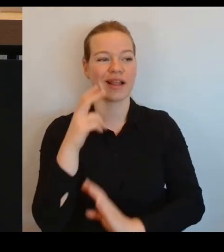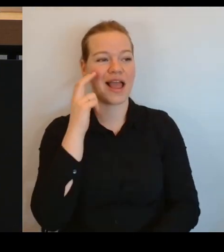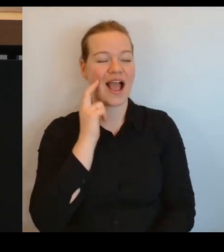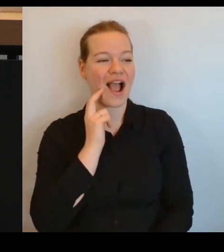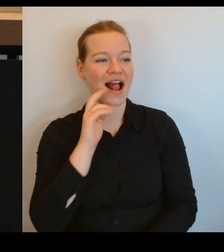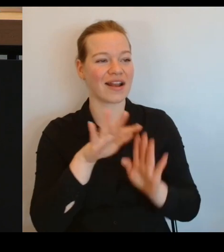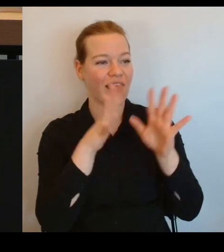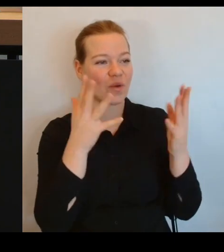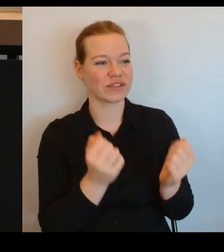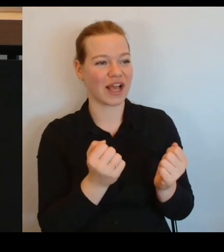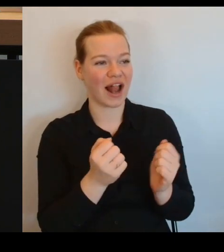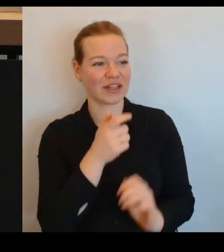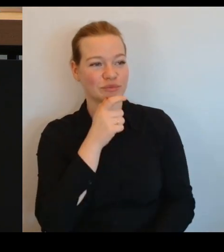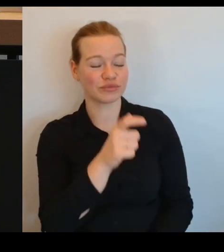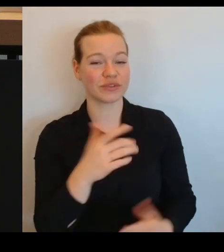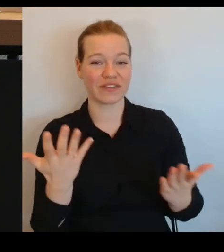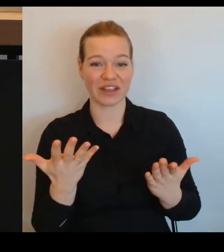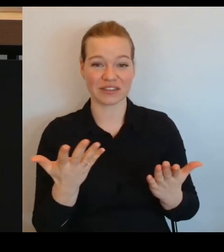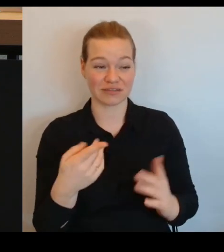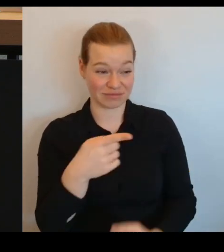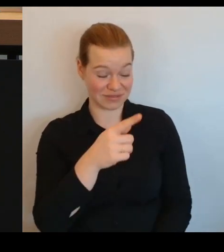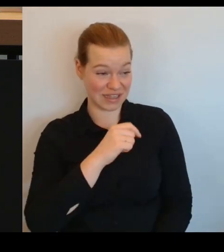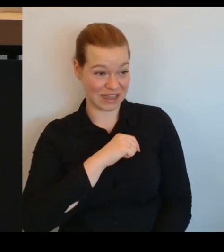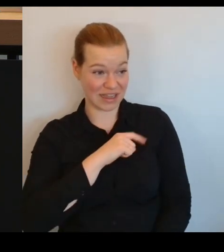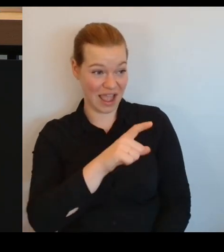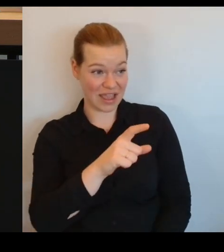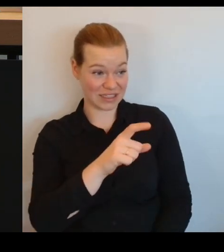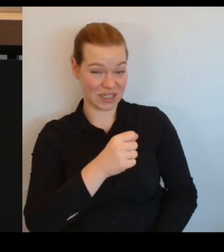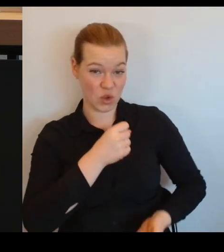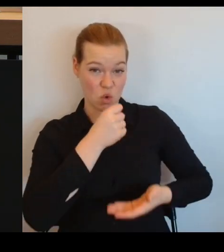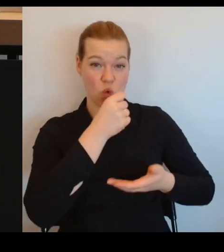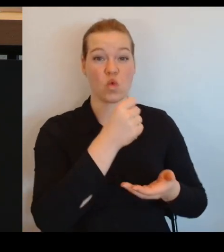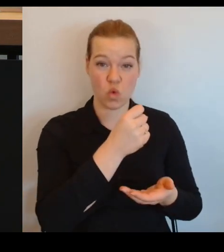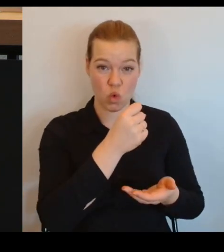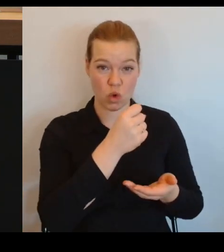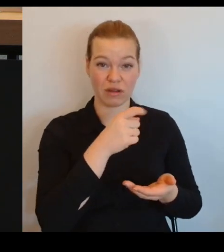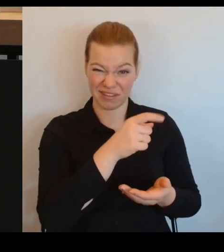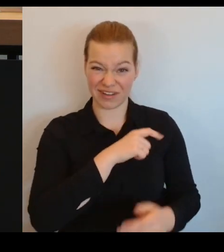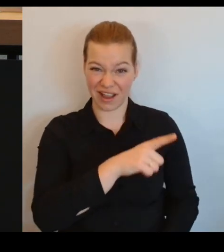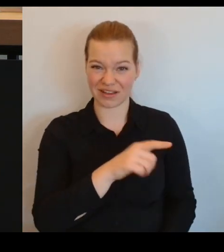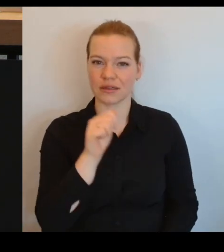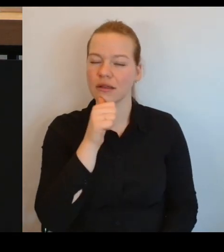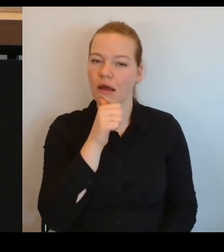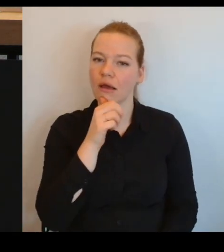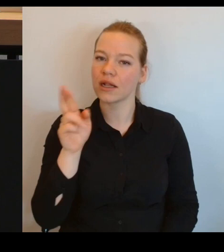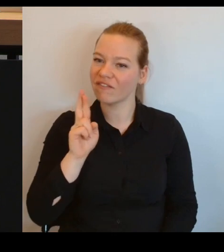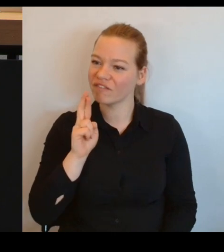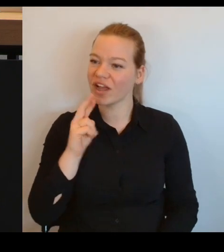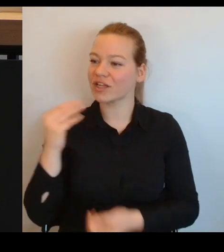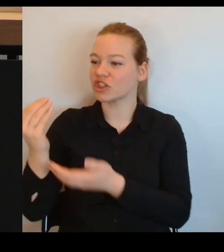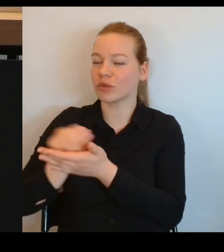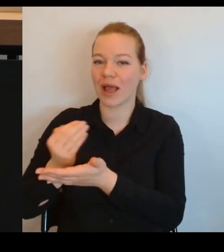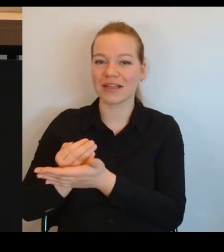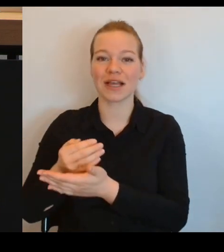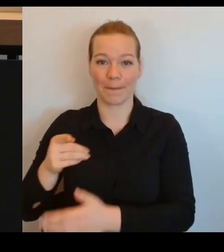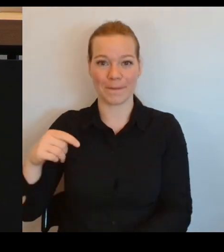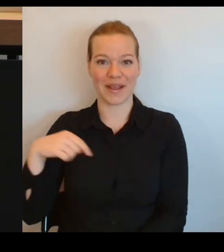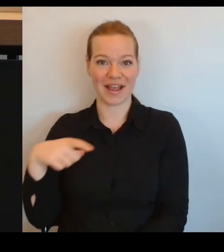braucht, der wird es in den nächsten Monaten tatsächlich, glaube ich, auch noch öfter begegnen. Und wir werden tatsächlich auch das